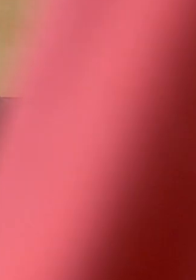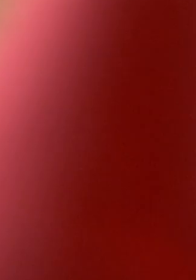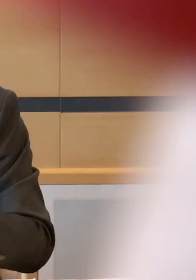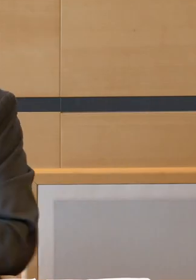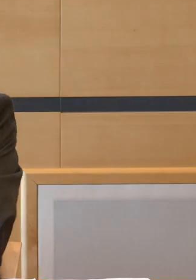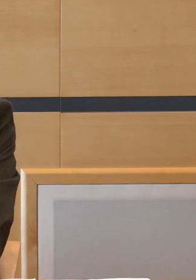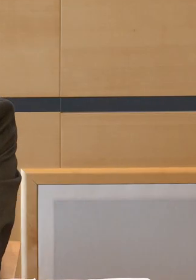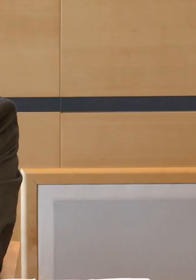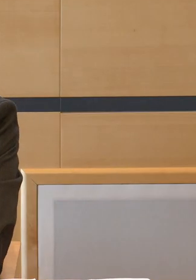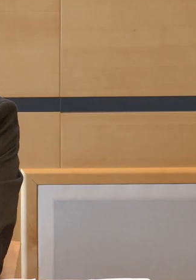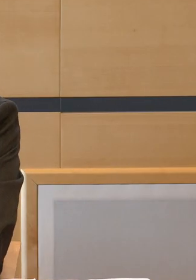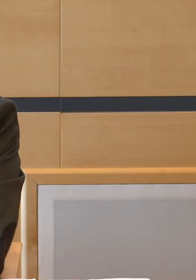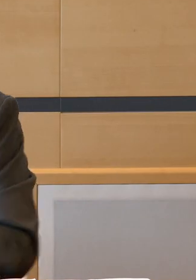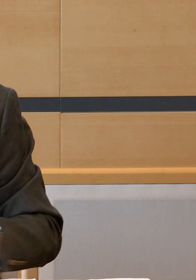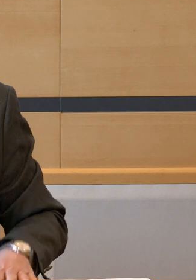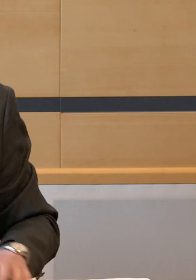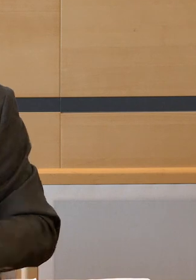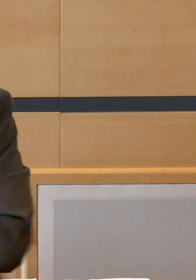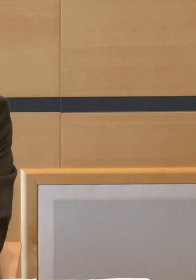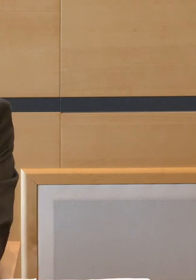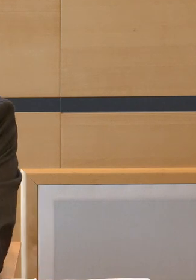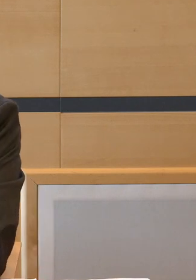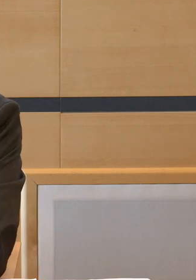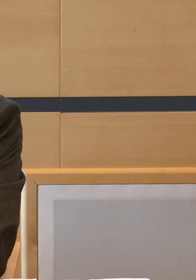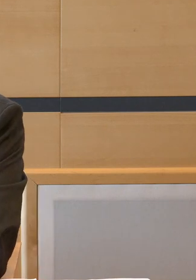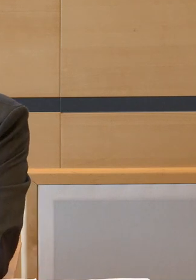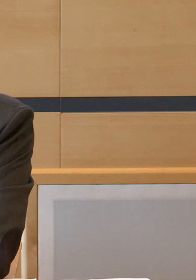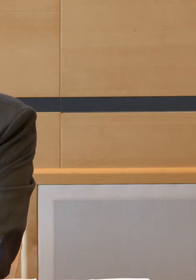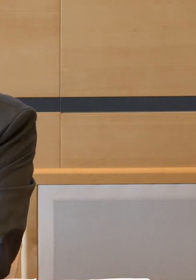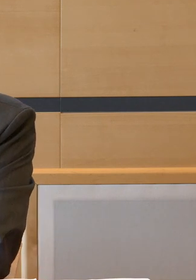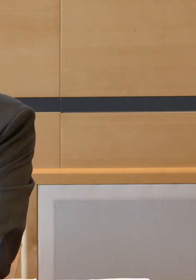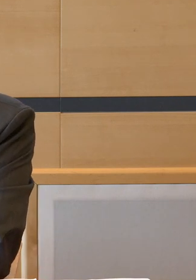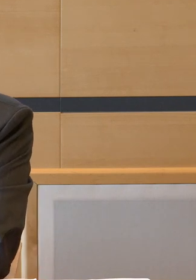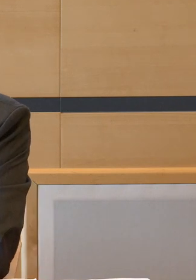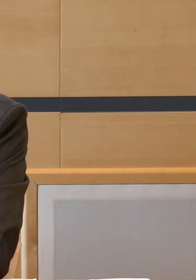Då Gå in på dagordningen Ska vi börja med protokollet justering